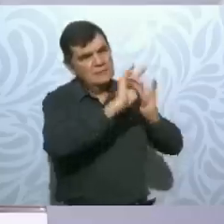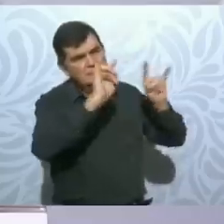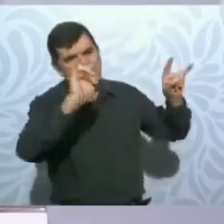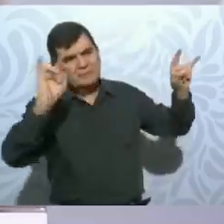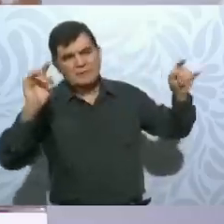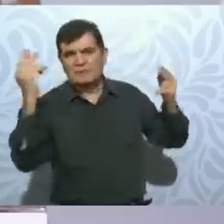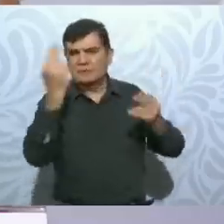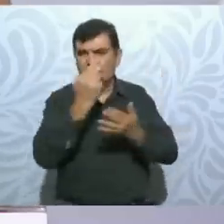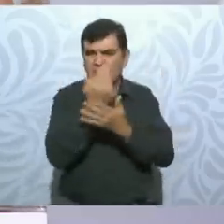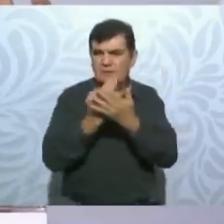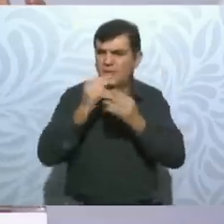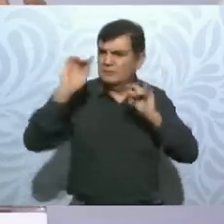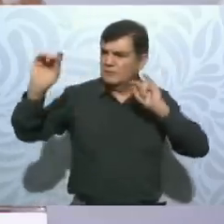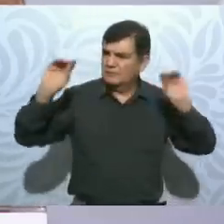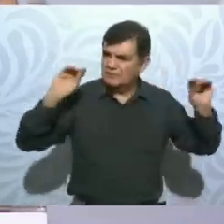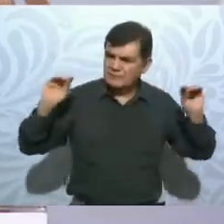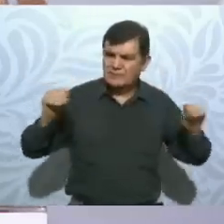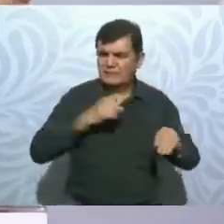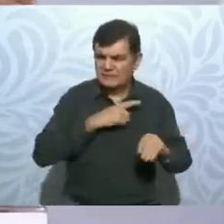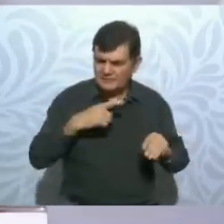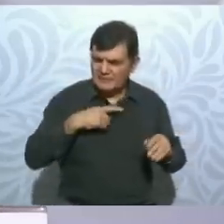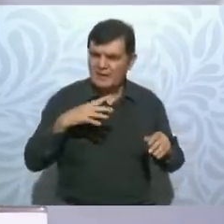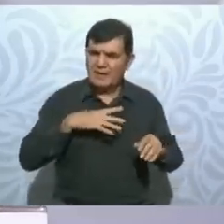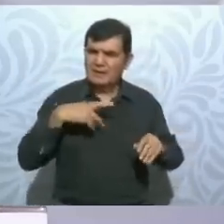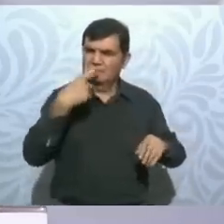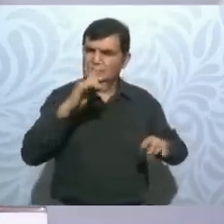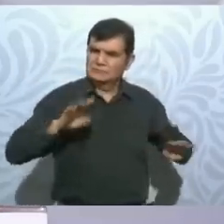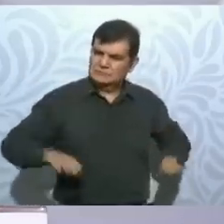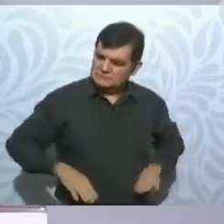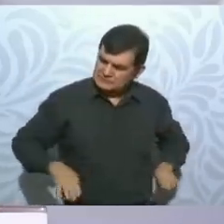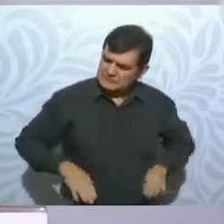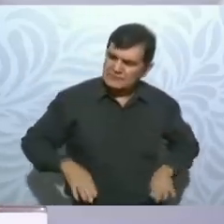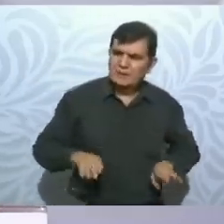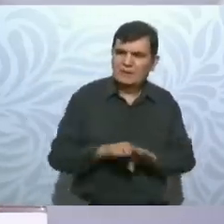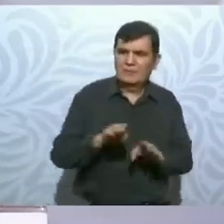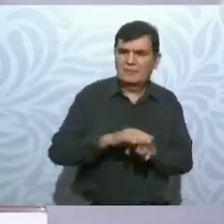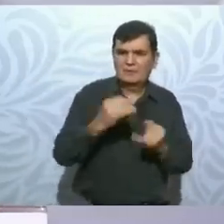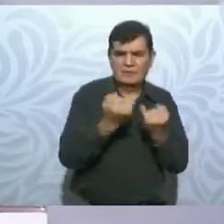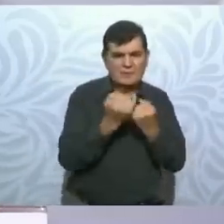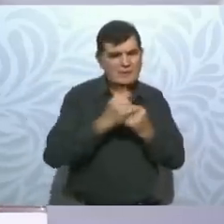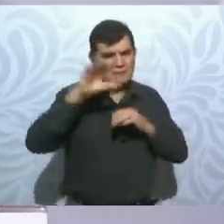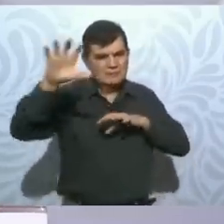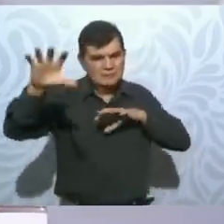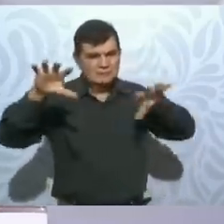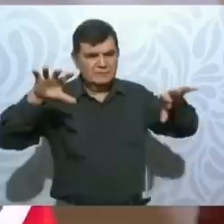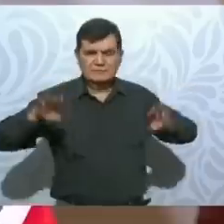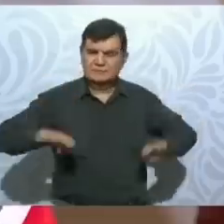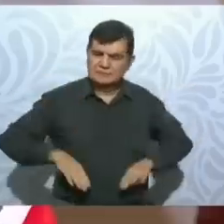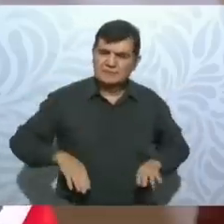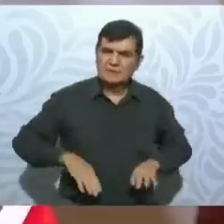las zonas Rurales deben tener su característica y las urbanas otras pero si nos ponemos de acuerdo